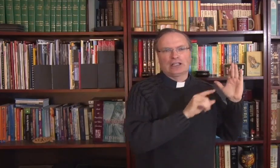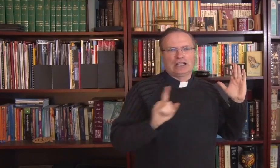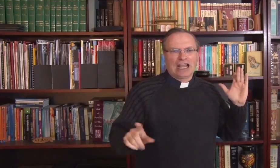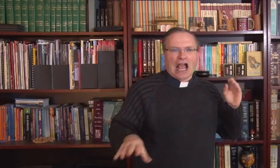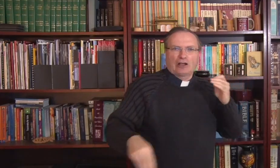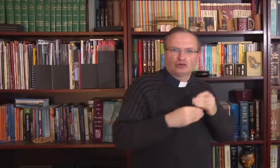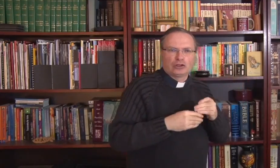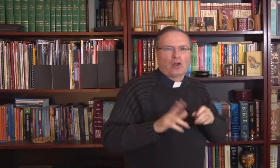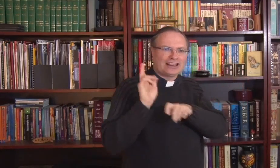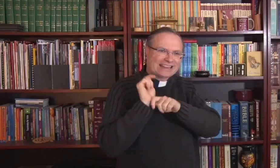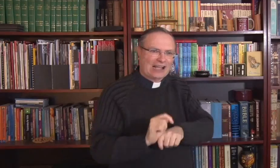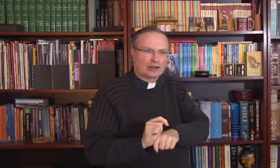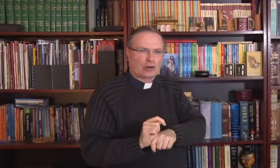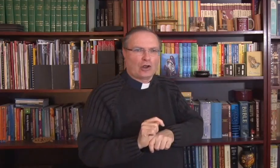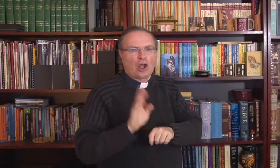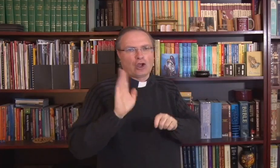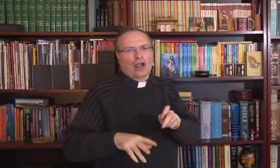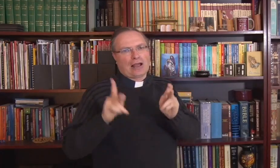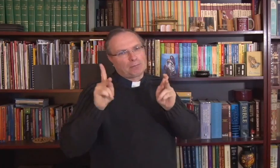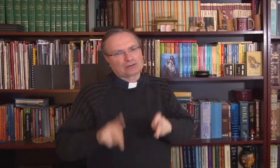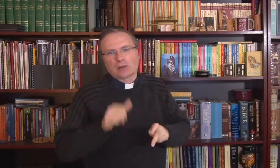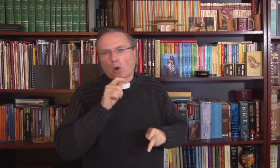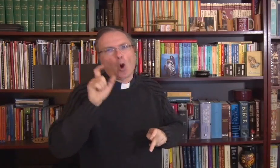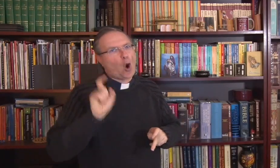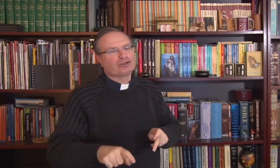ils ajoutent une tradition que la personne n’est pas obligée